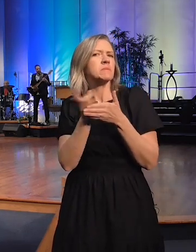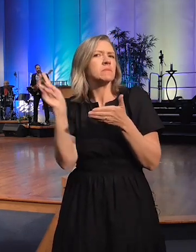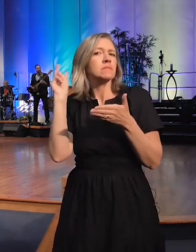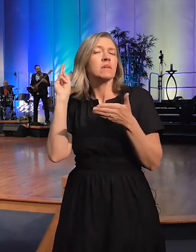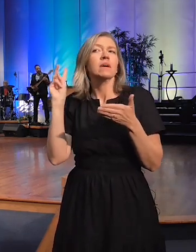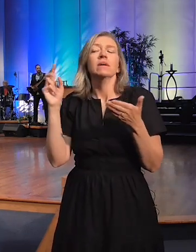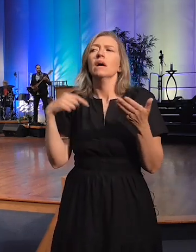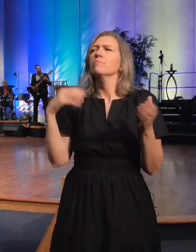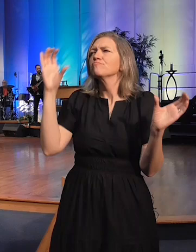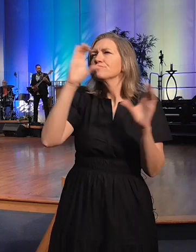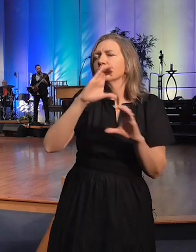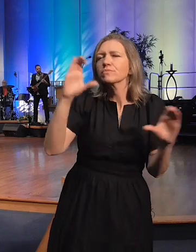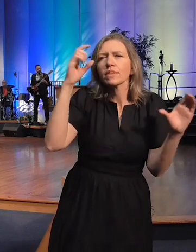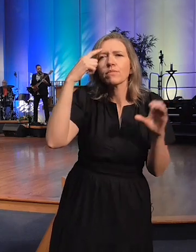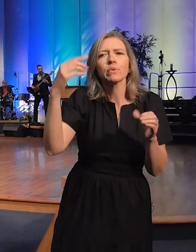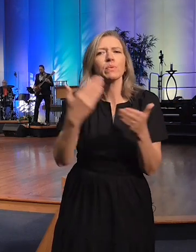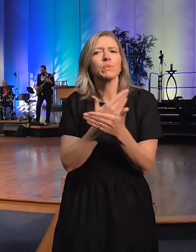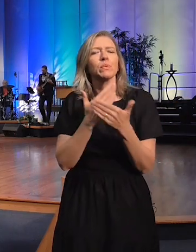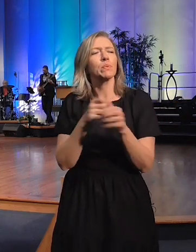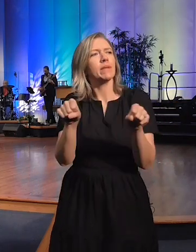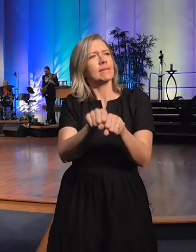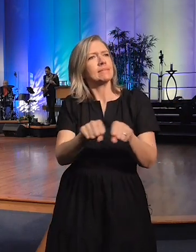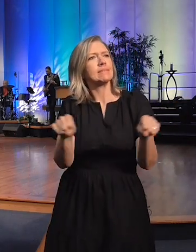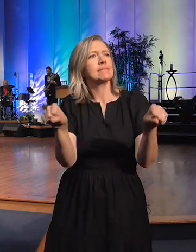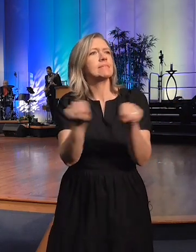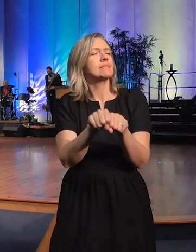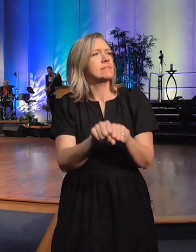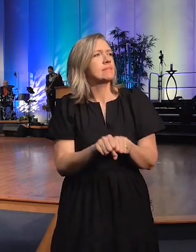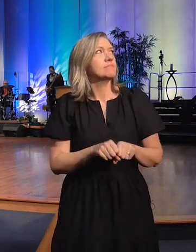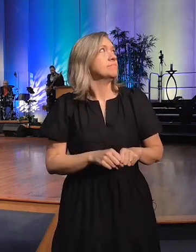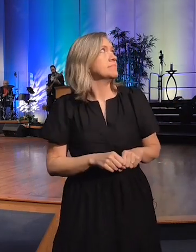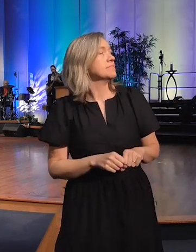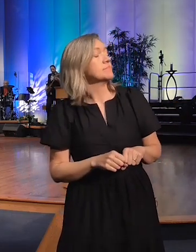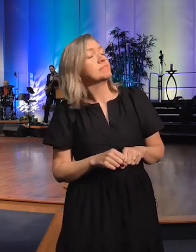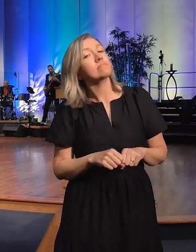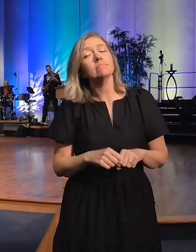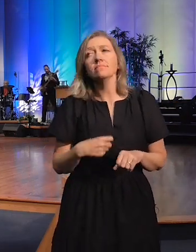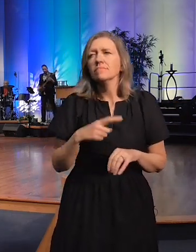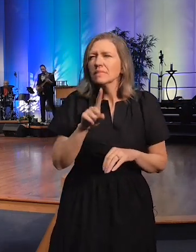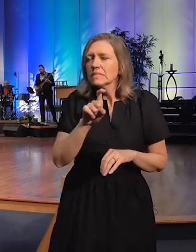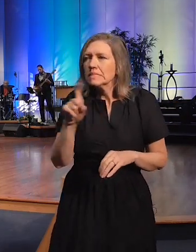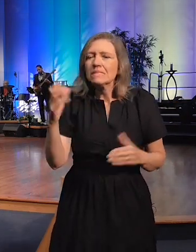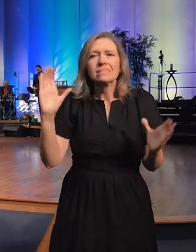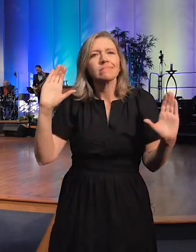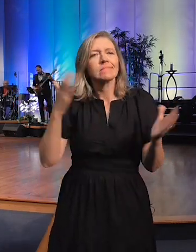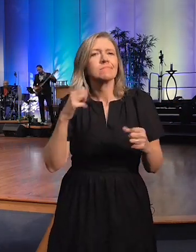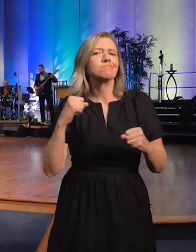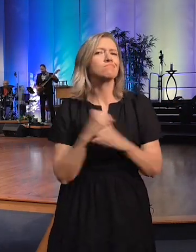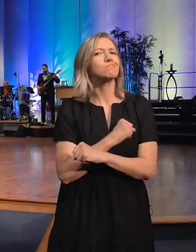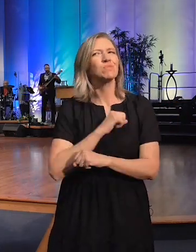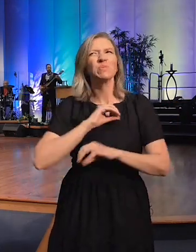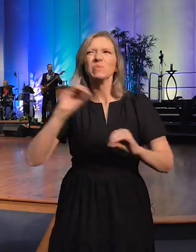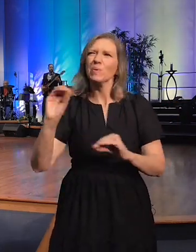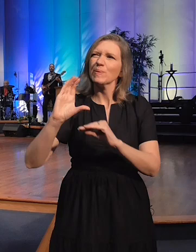buscando algunos kns nuevos lamentablemente no hubo descuentos, no hubo ofertas